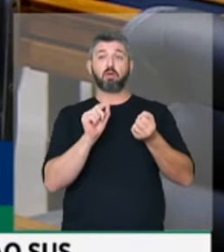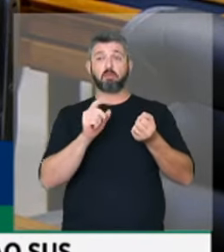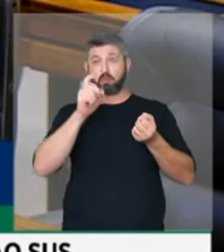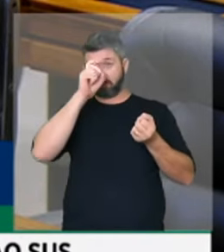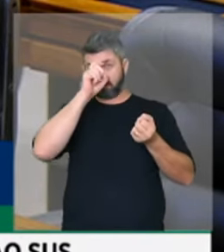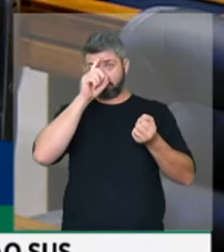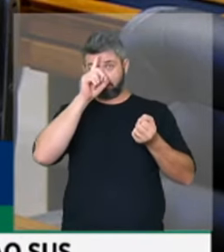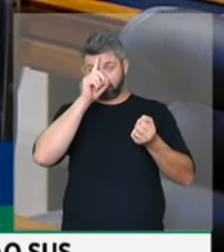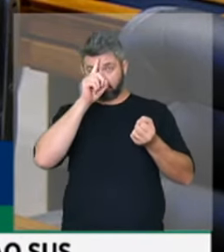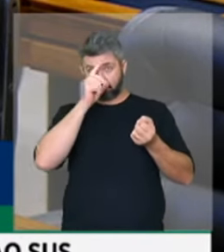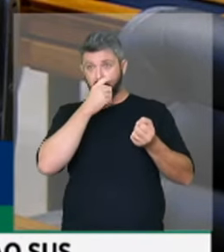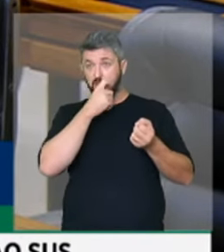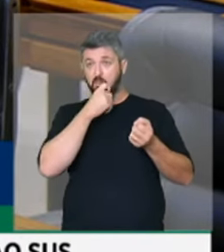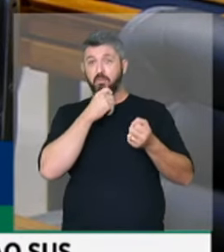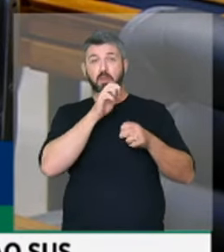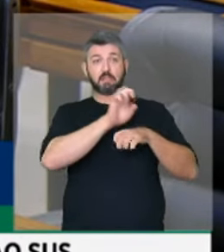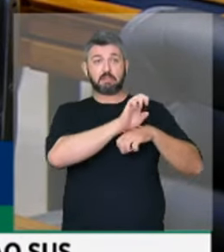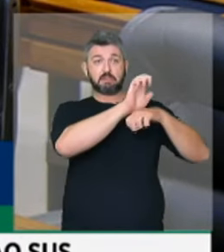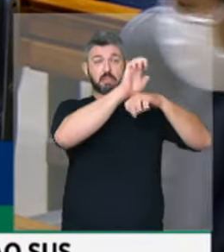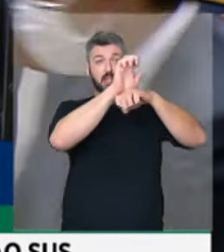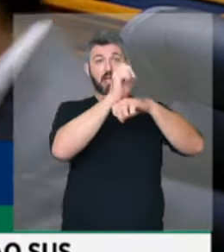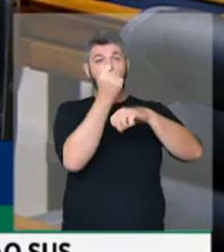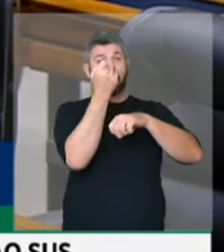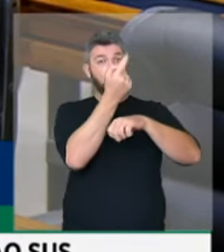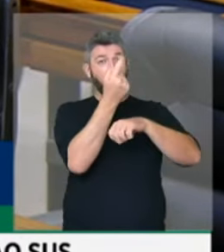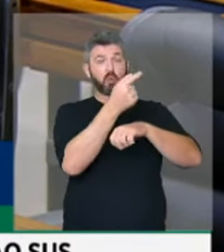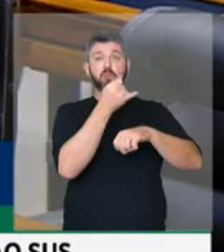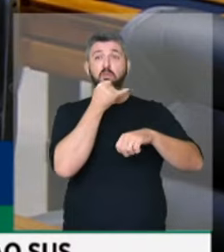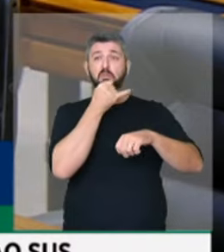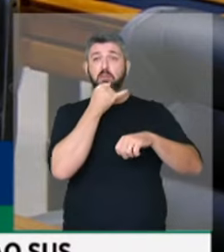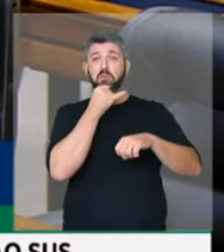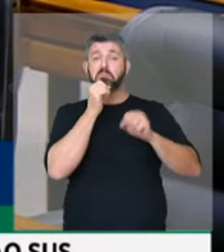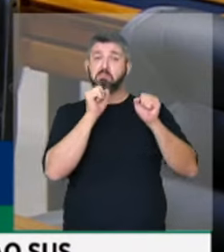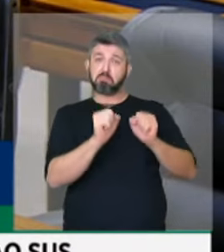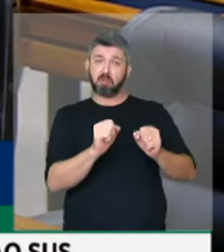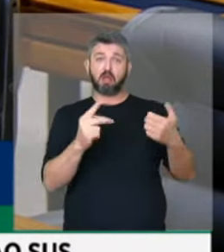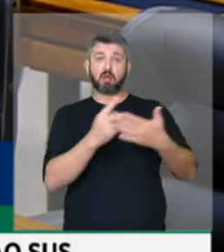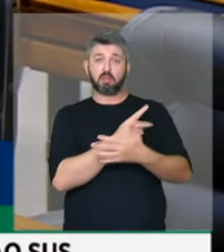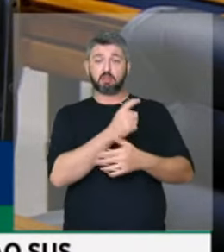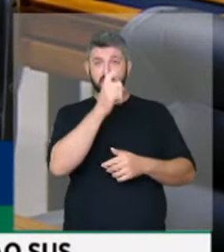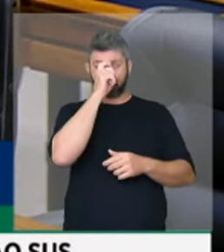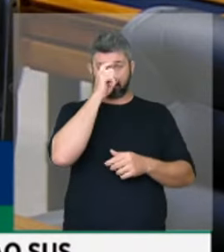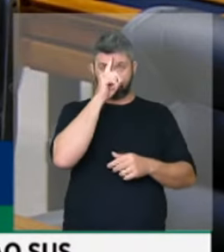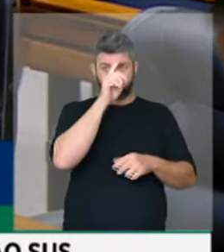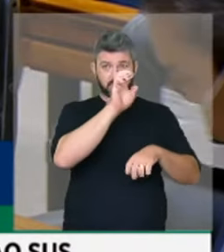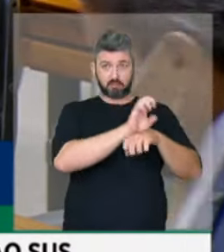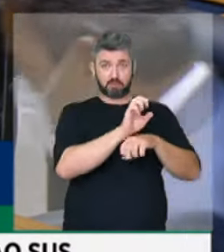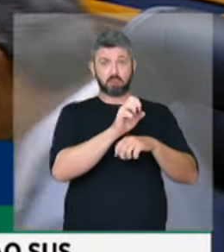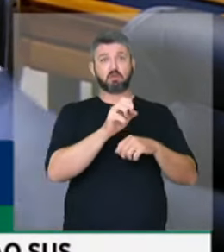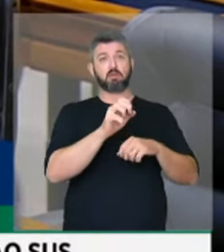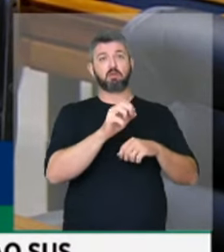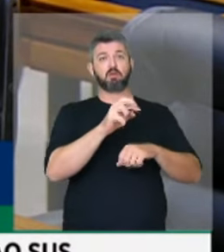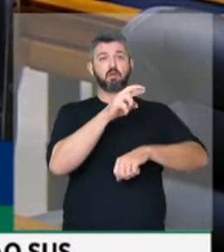CONTEMPLAR HOSPITAIS NO ESTADO DE RORAIMA, DO DEPUTADO HIRAN, PODE CONTEMPLAR NO ESTADO DO MARANHÃO, MAS É POSSÍVEL